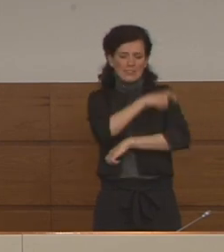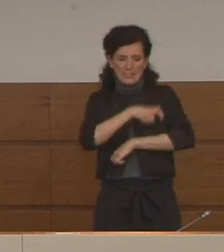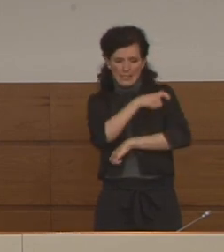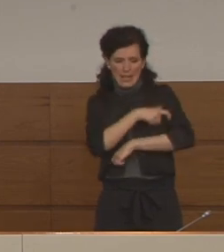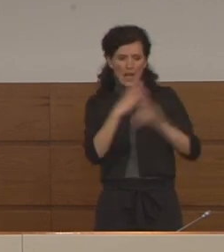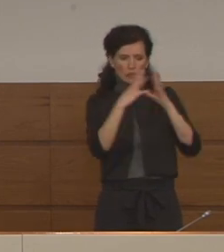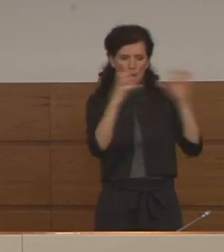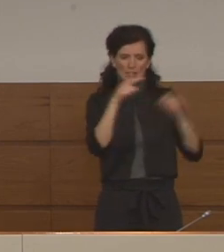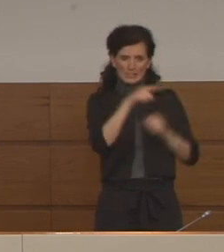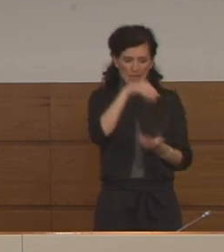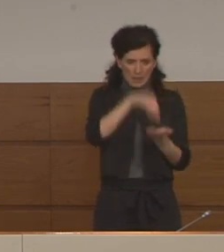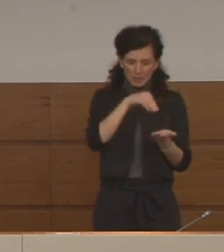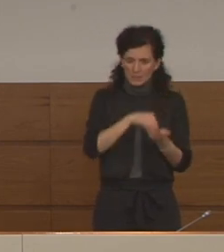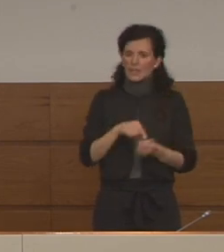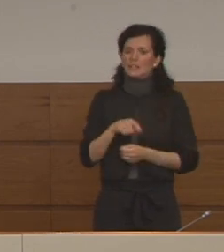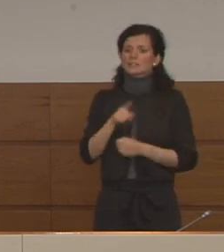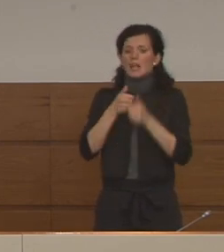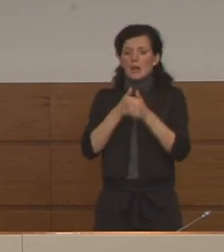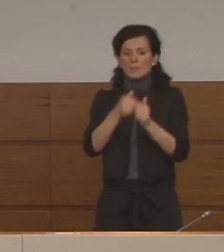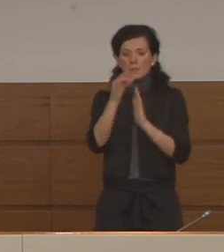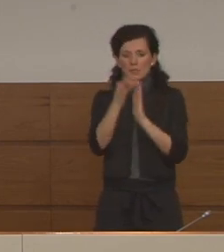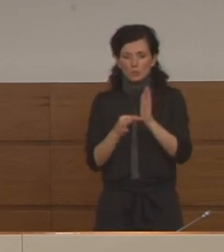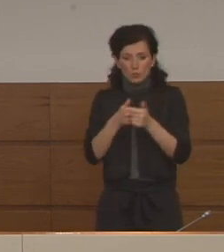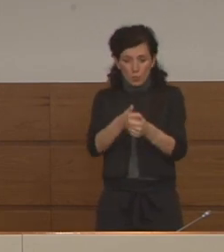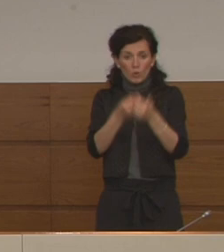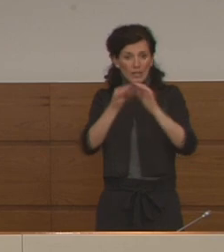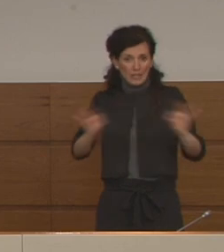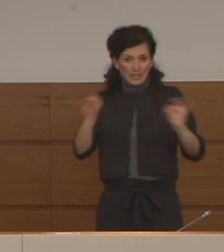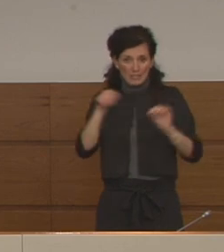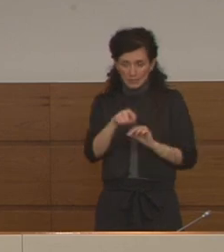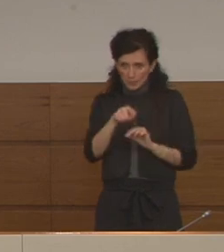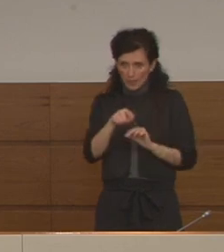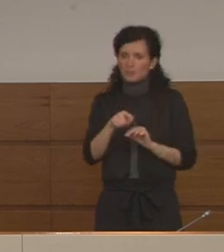in presenza delle misure di sicurezza garantite come richiesto dall'Inail,